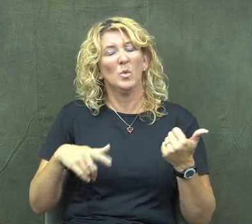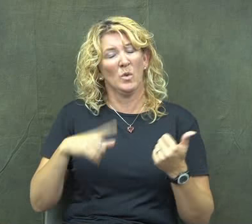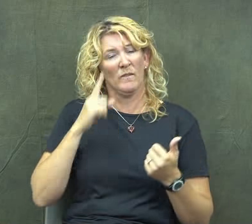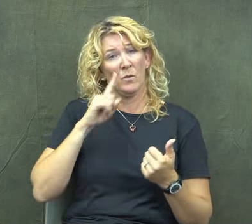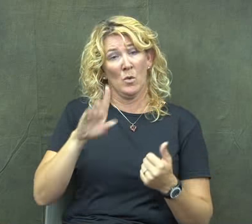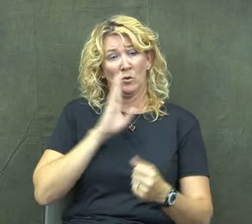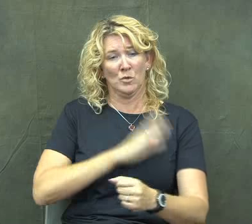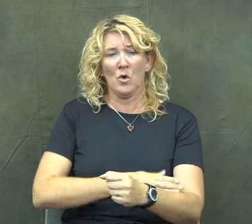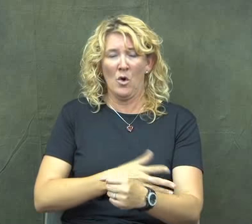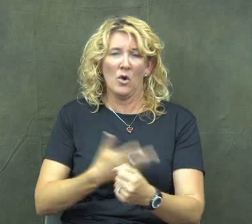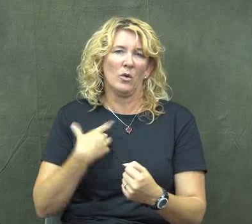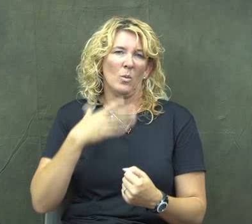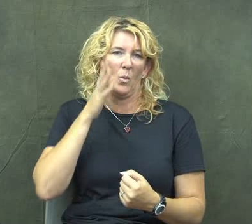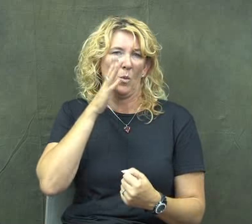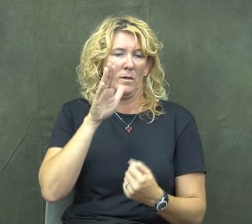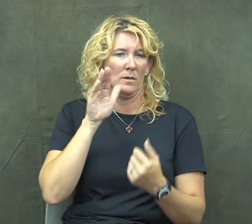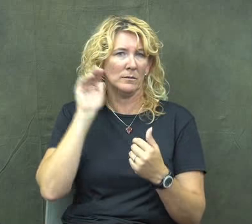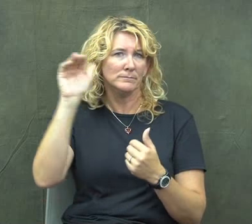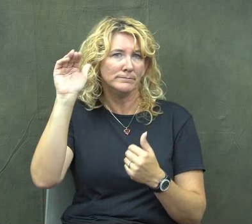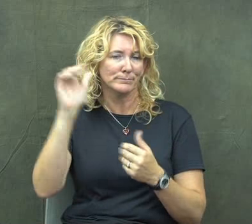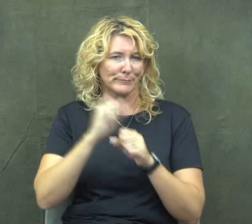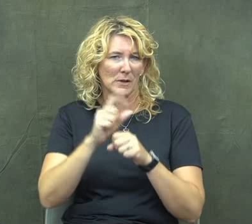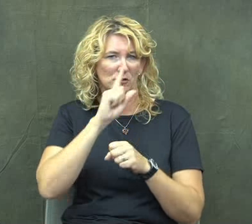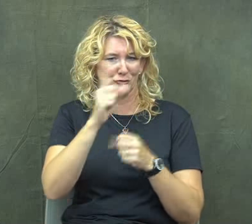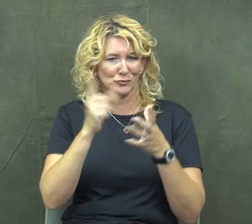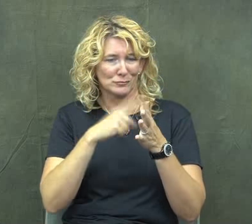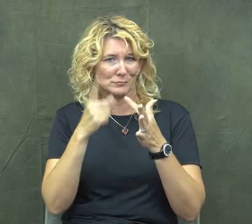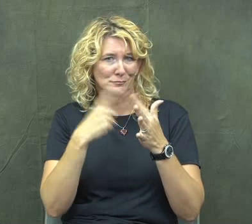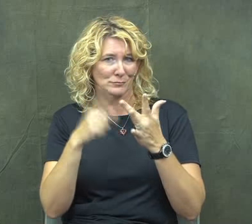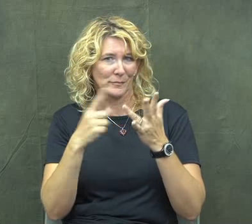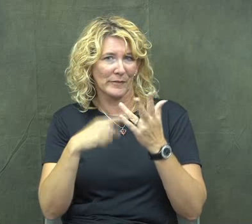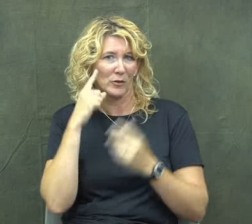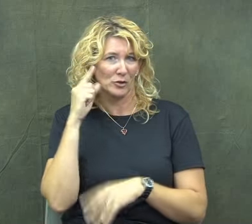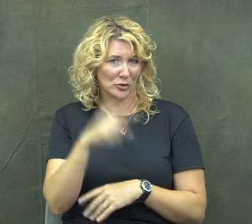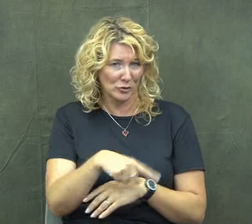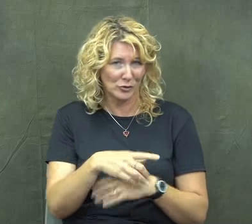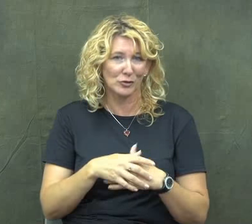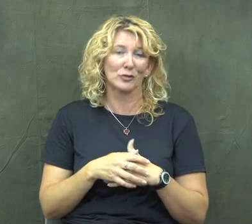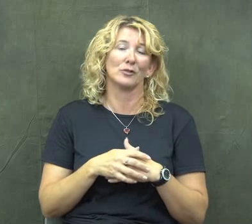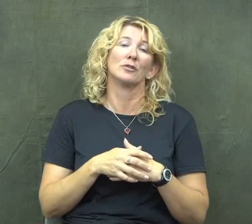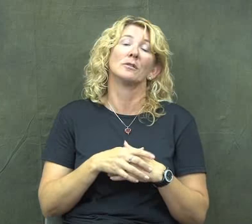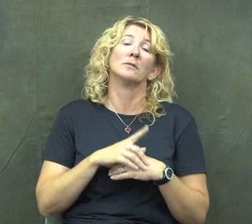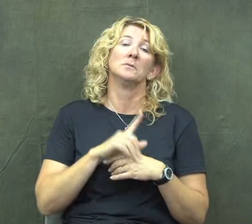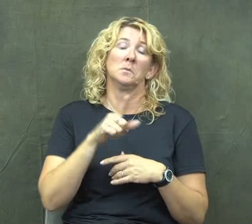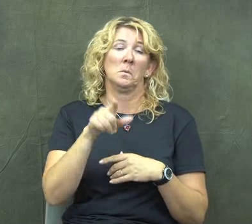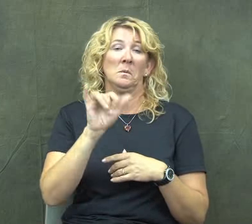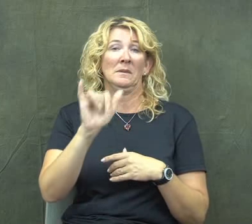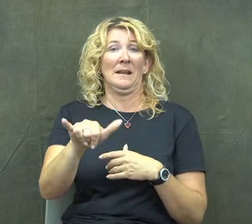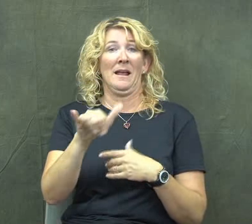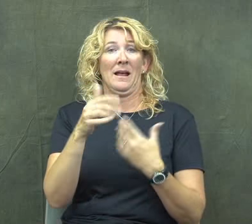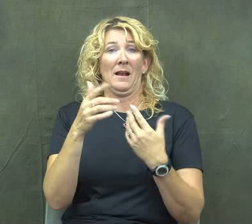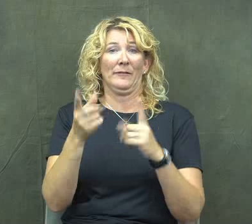Y sabía que para nuestra hija, queríamos asegurar que se le proporcionaran servicios.